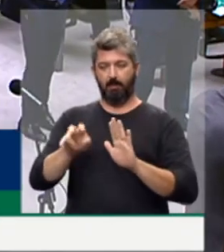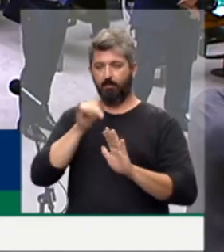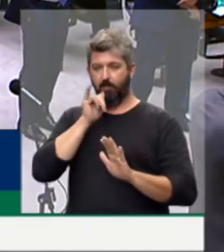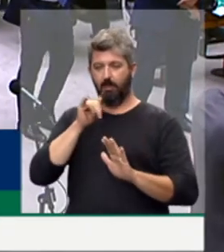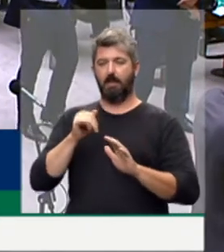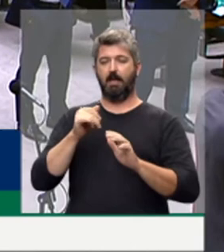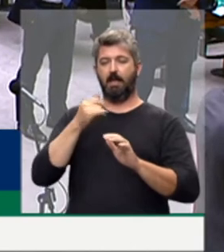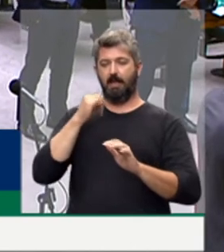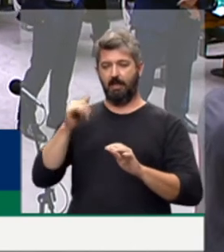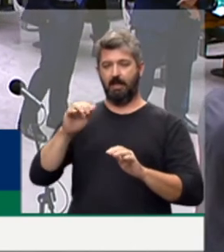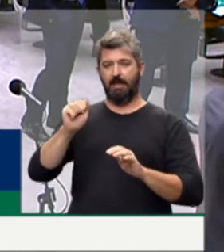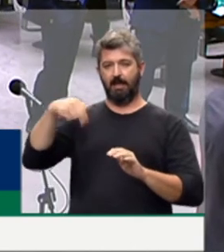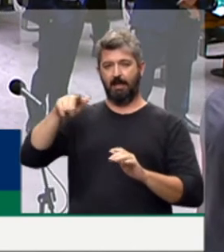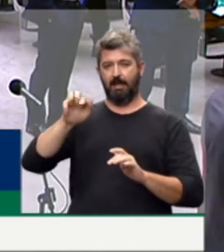MENCIONEI AQUI, AQUELE RESUMO, DE TANTAS COISAS QUE TRATA A